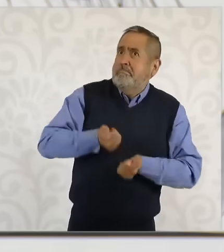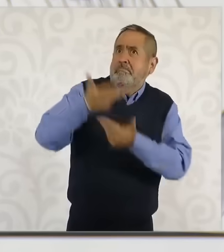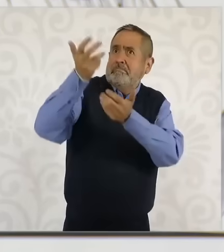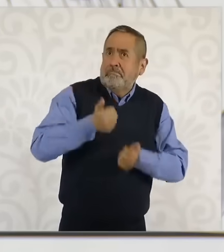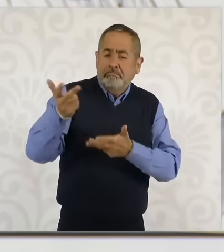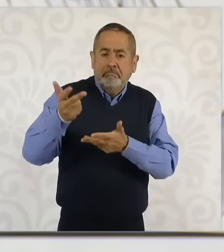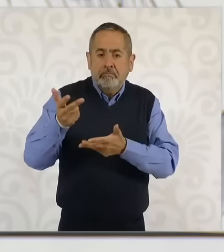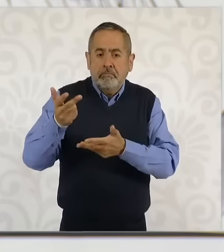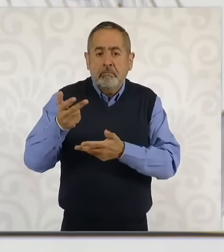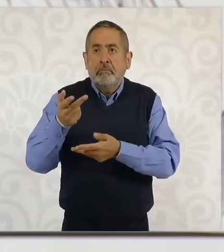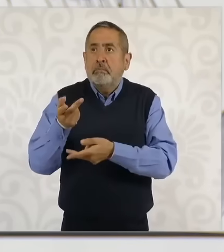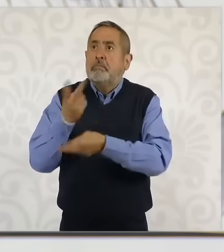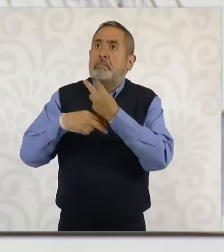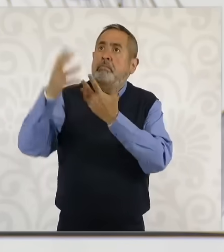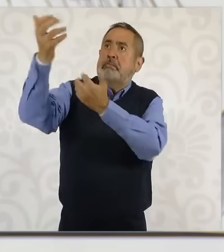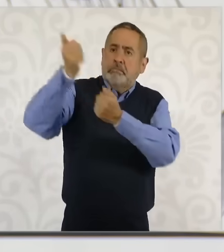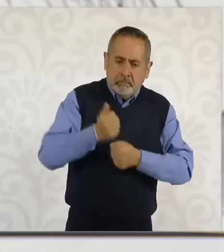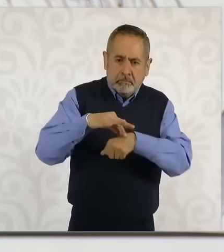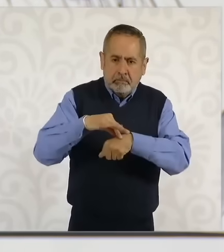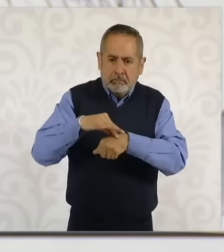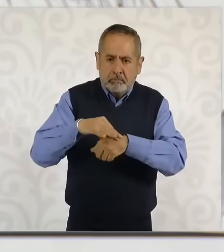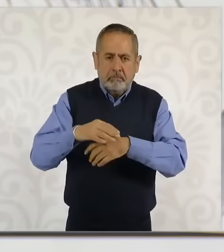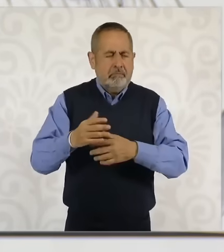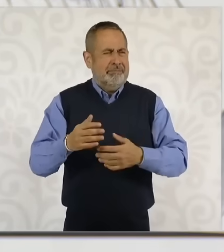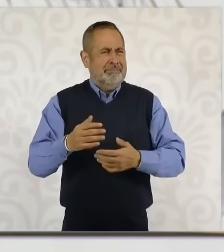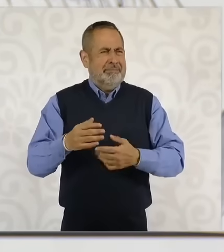Entonces, pues es muy importante fortalecer en todo caso la producción.